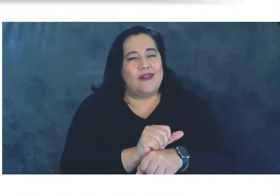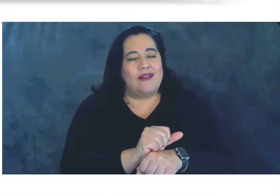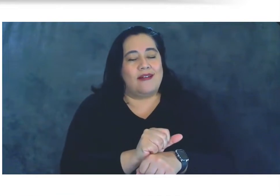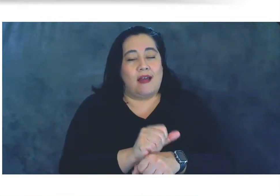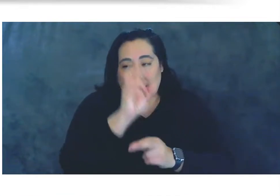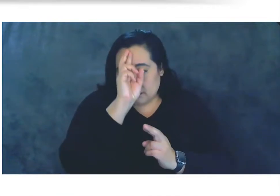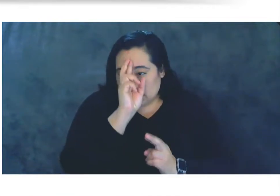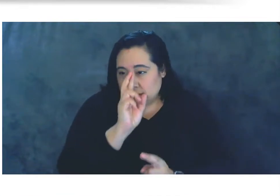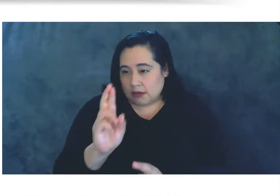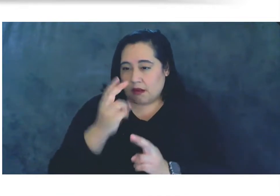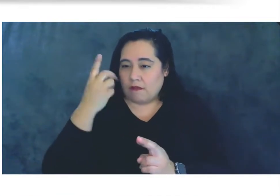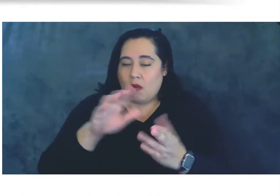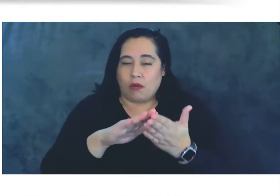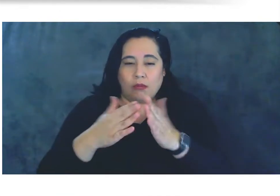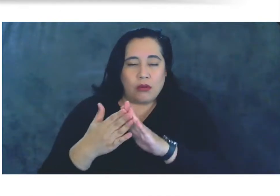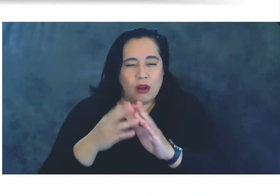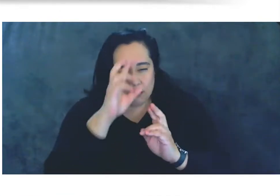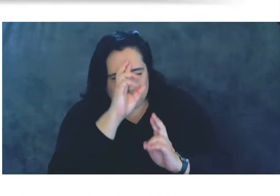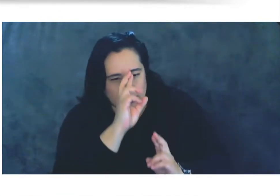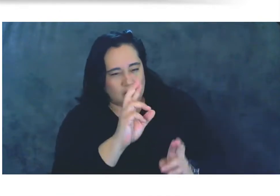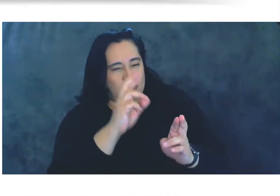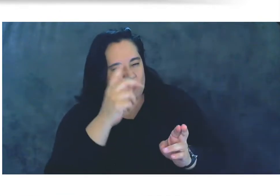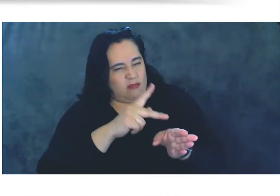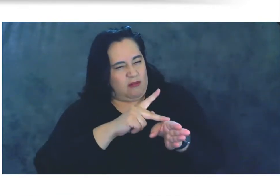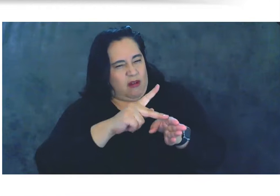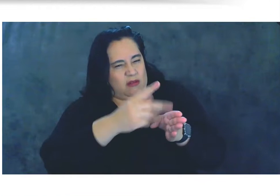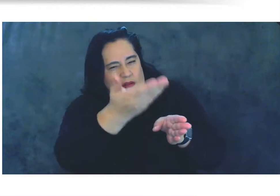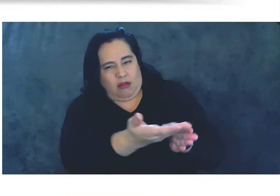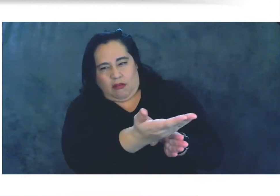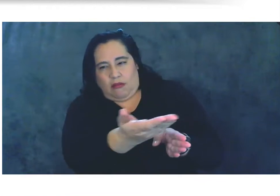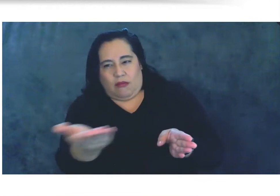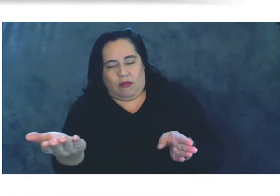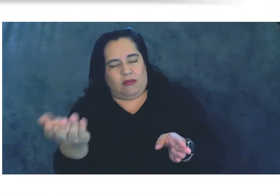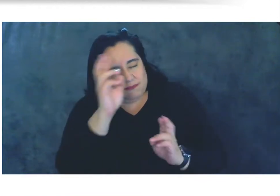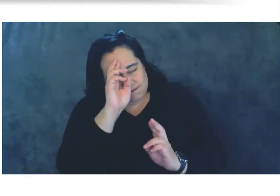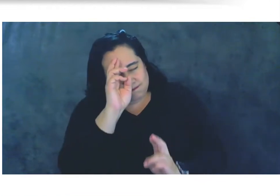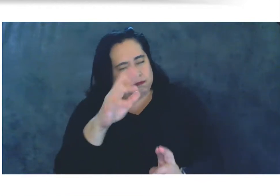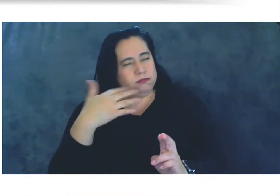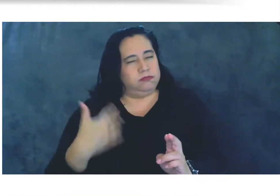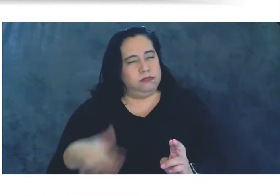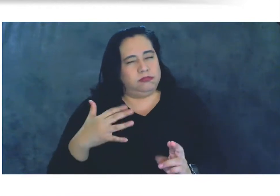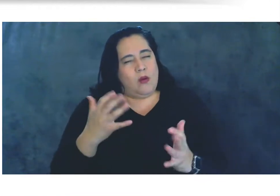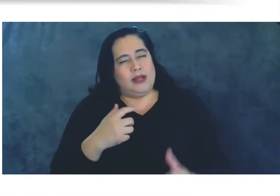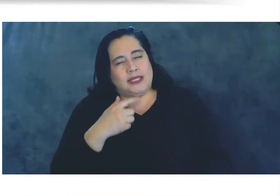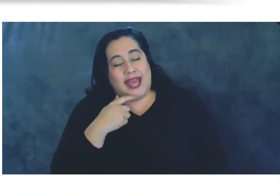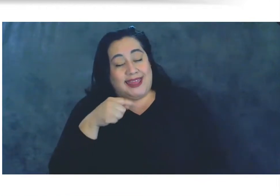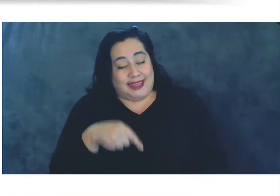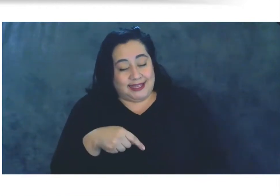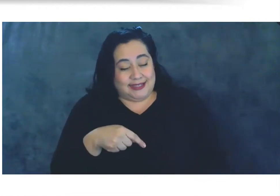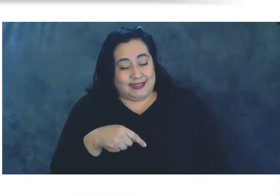el respeto por la comunidad, y el respeto profesional por todos ustedes, les quiero decir que esto es suyo.